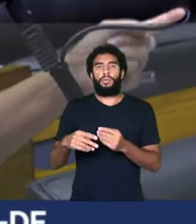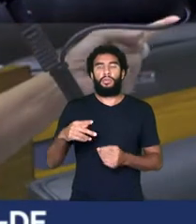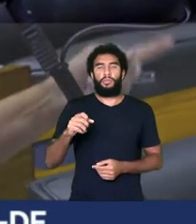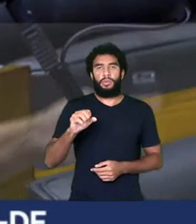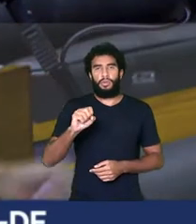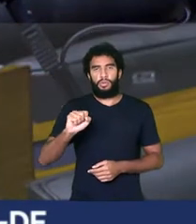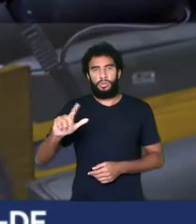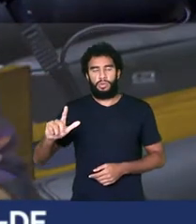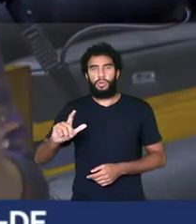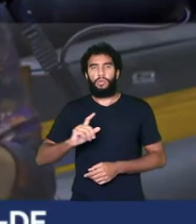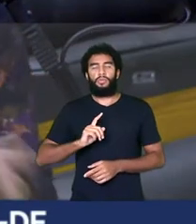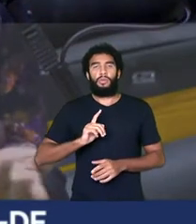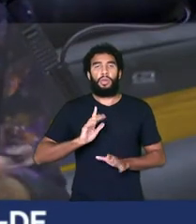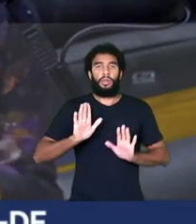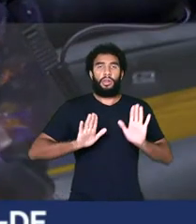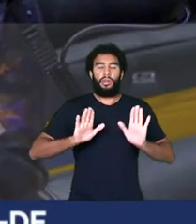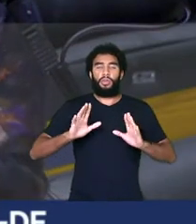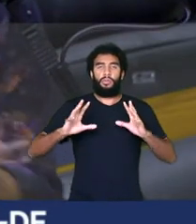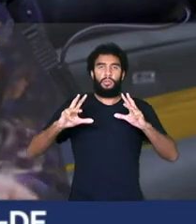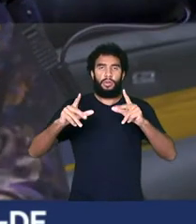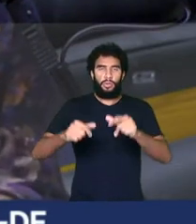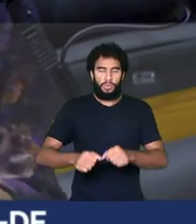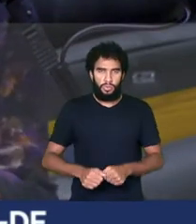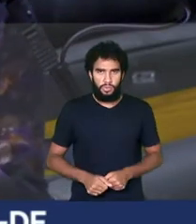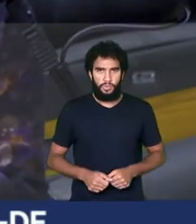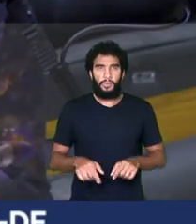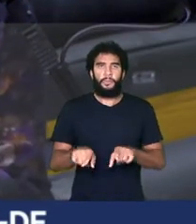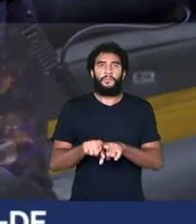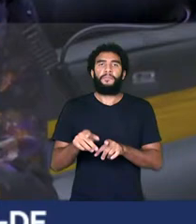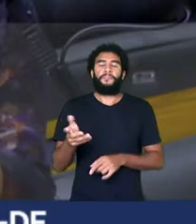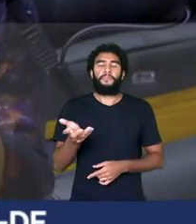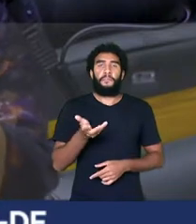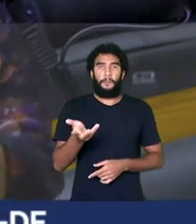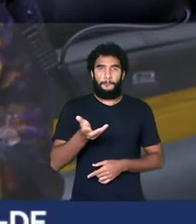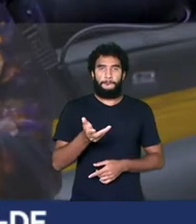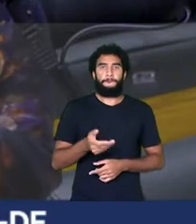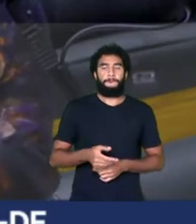E APOIAMOS A EMENDA DO PSOL PARA TER LEILÃO PARA TODAS AS MODALIDADES E OBVIAMENTE QUE QUEREMOS MANTER O LEILÃO QUE